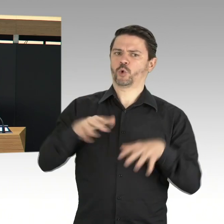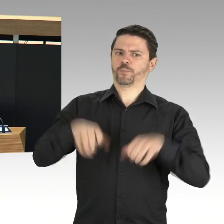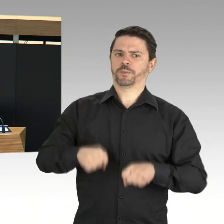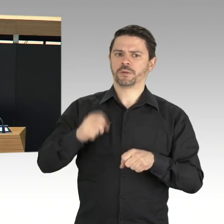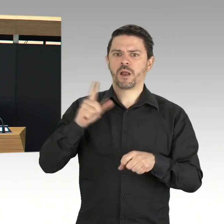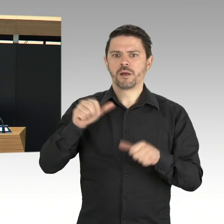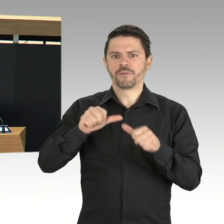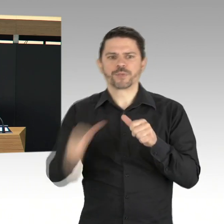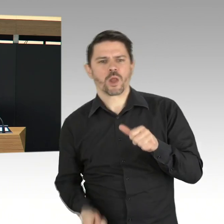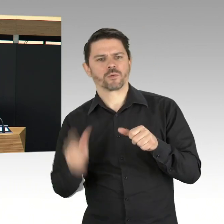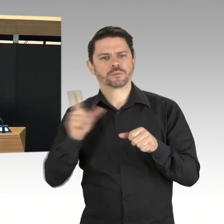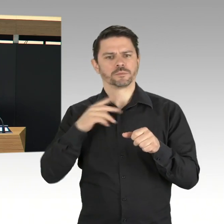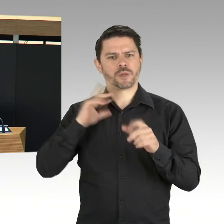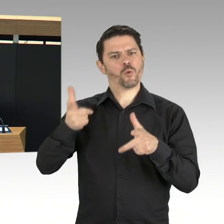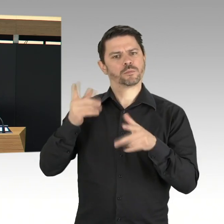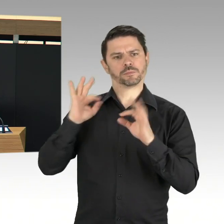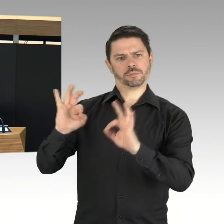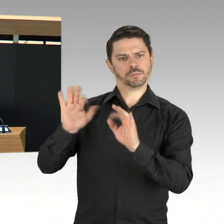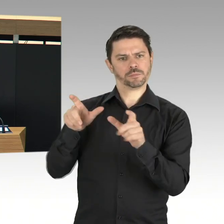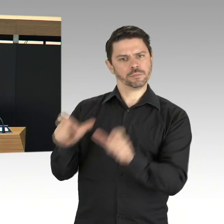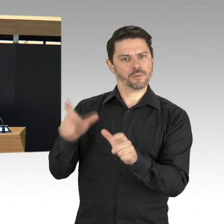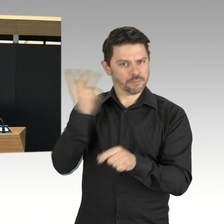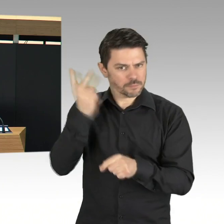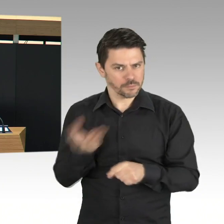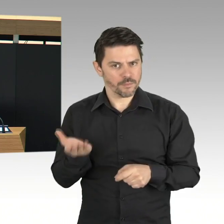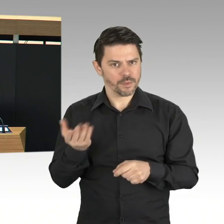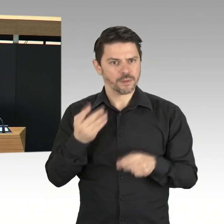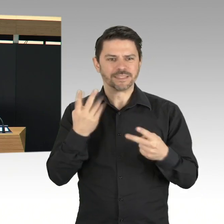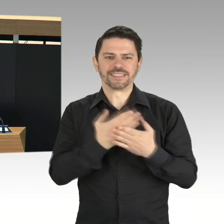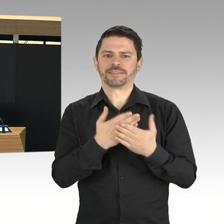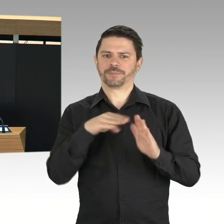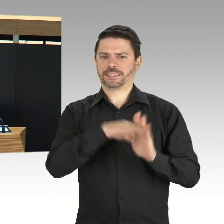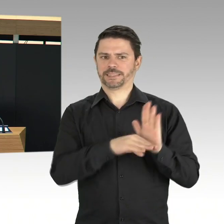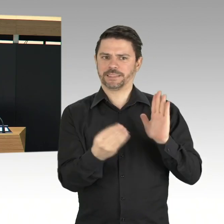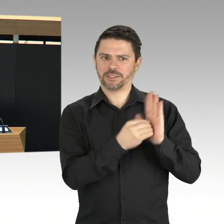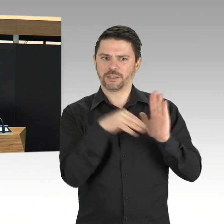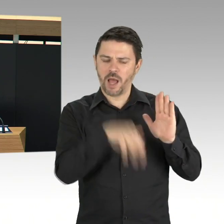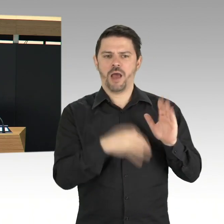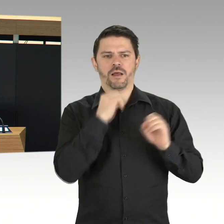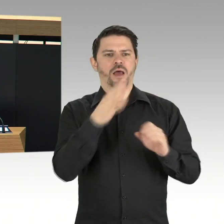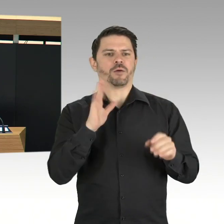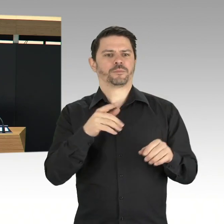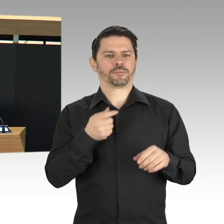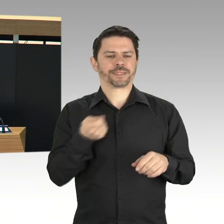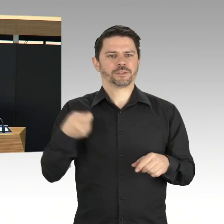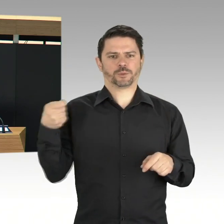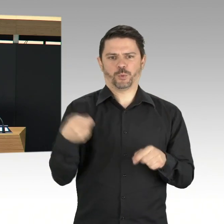wenn die Ursache des Härtefalls nicht im Verantwortungsbereich der Eigentümer liegt. Dies wäre zum Beispiel bei Wertsteigerungserwartungen,